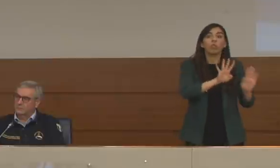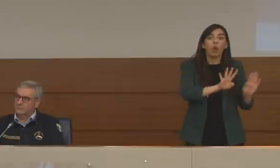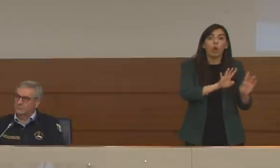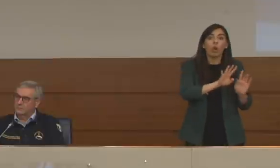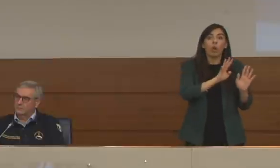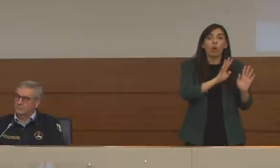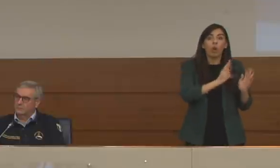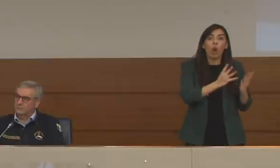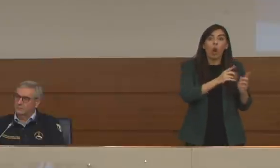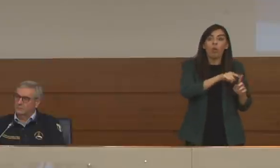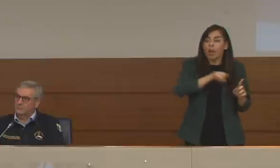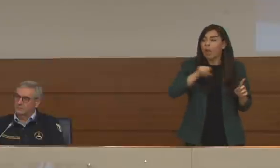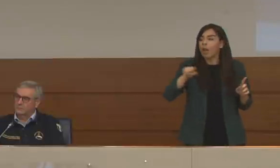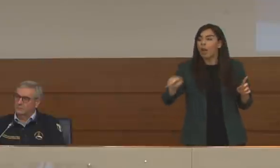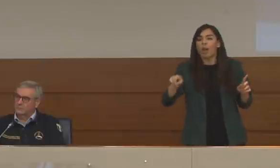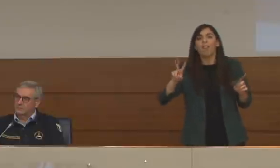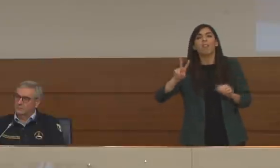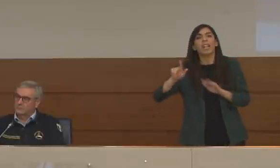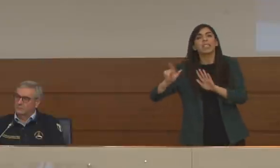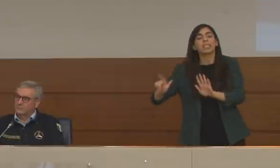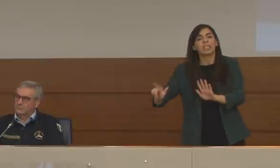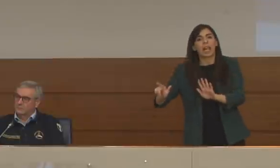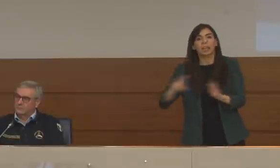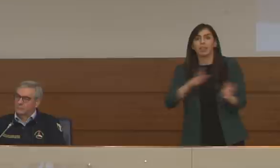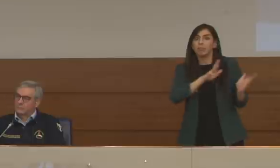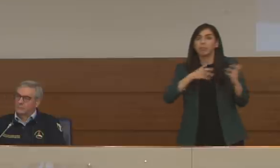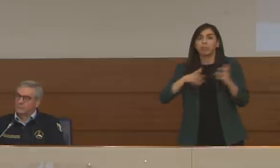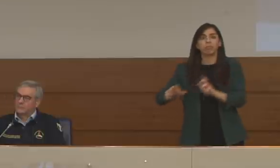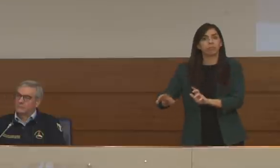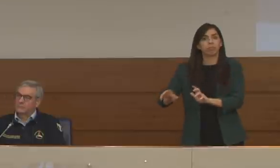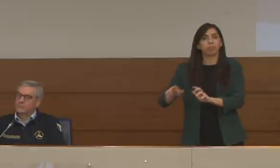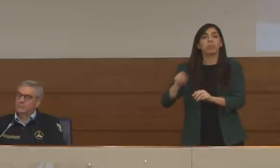Questo trend è confortato ovviamente da